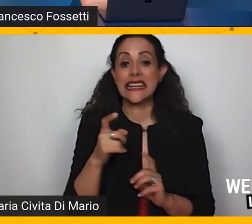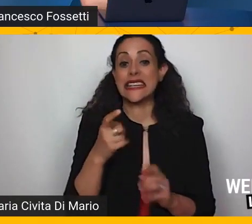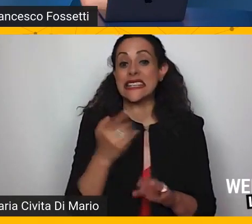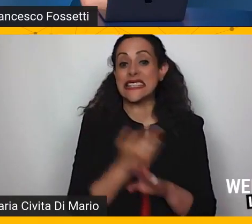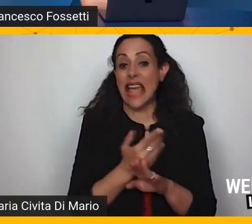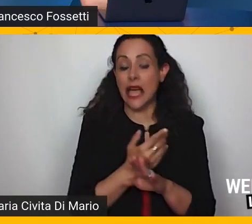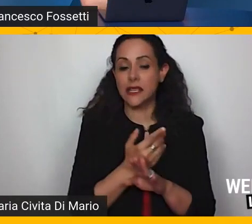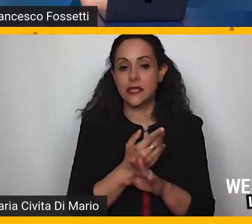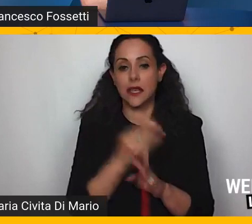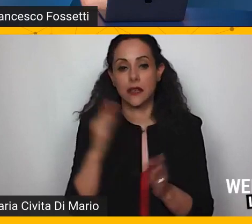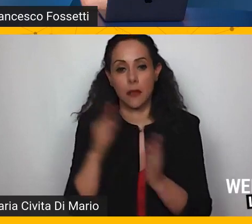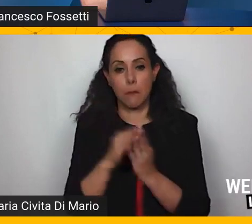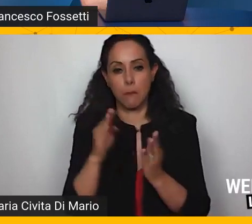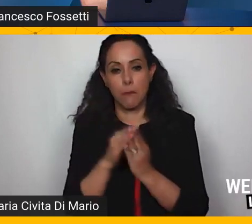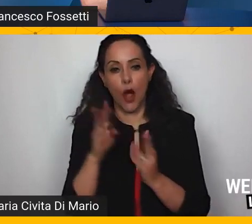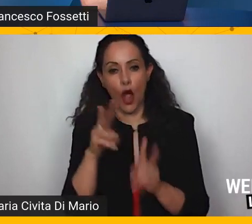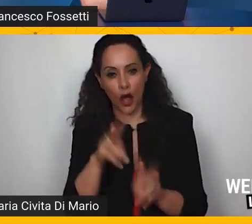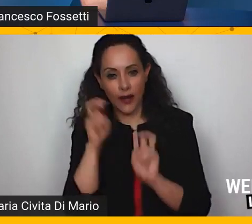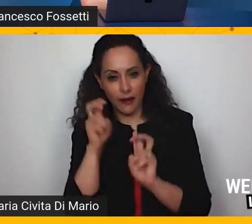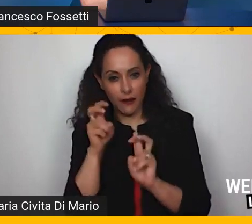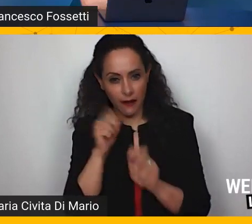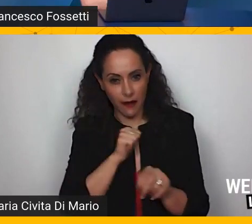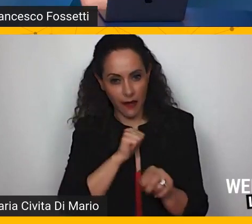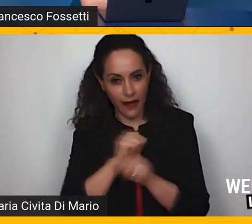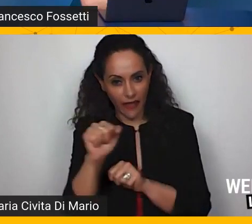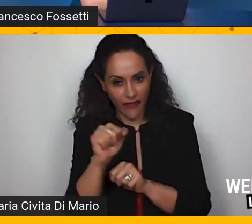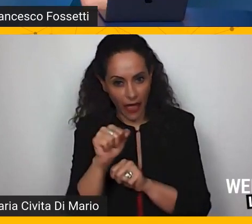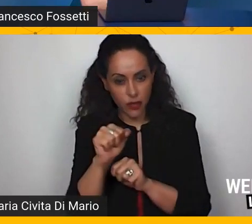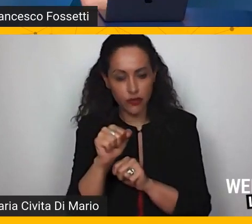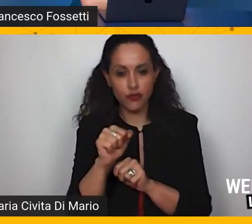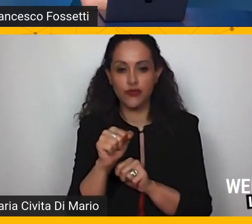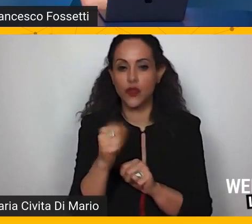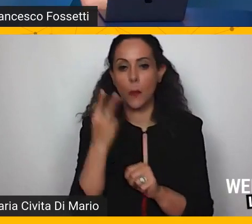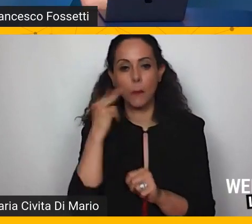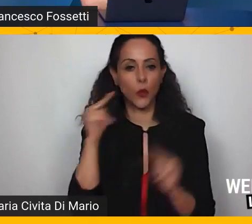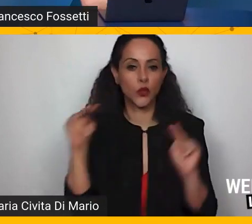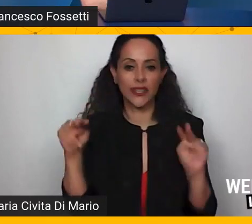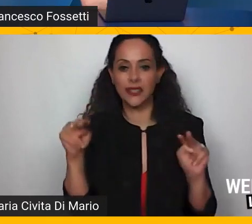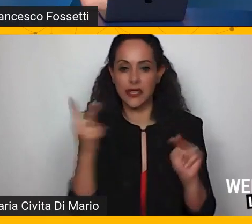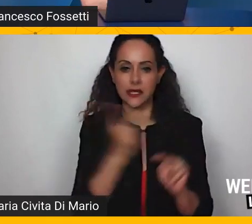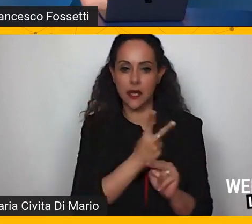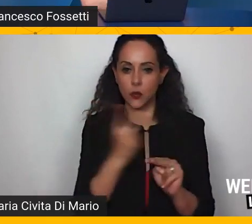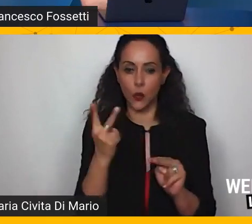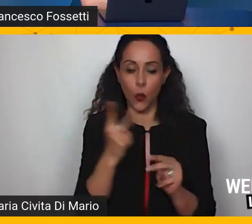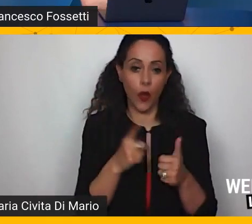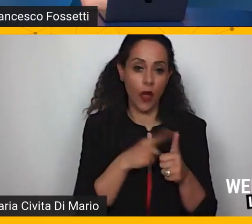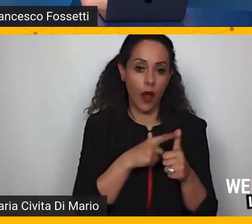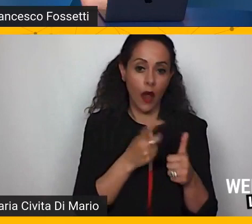sex del sexting e del revenge porn da due punti di vista ehm